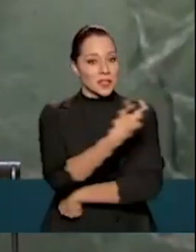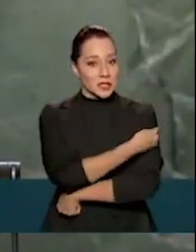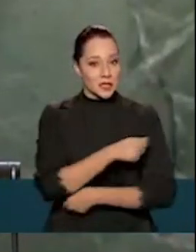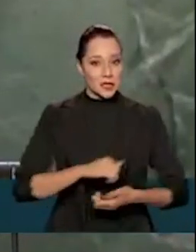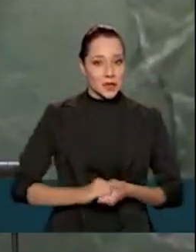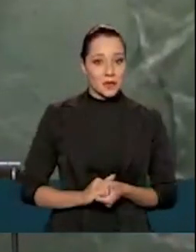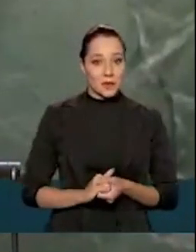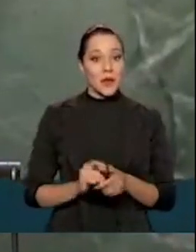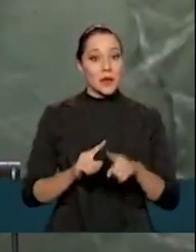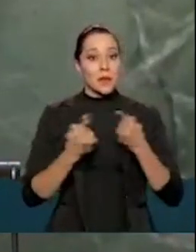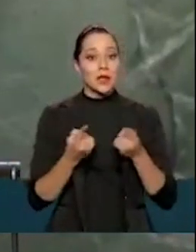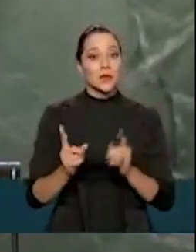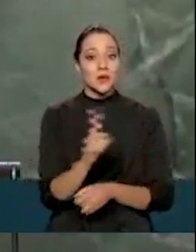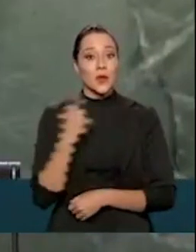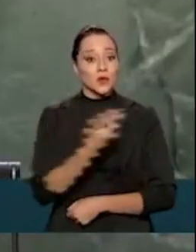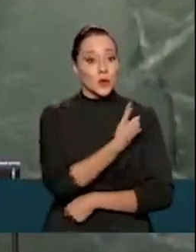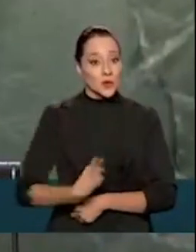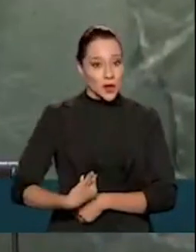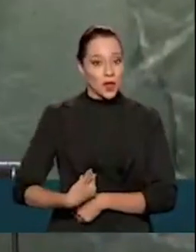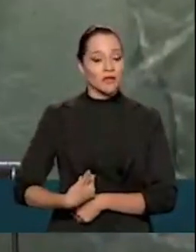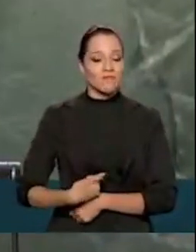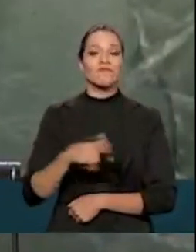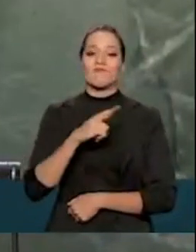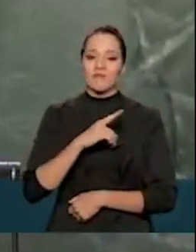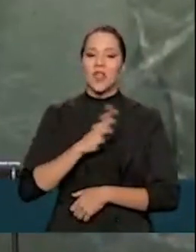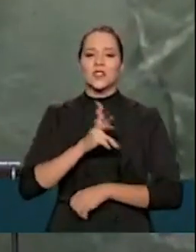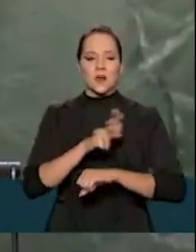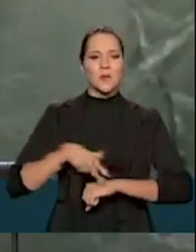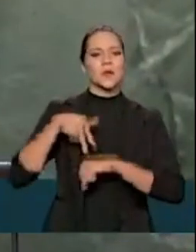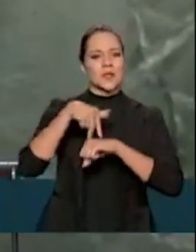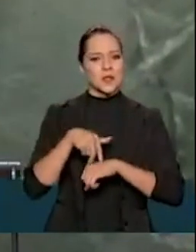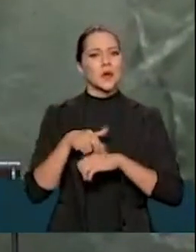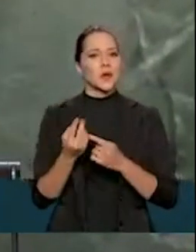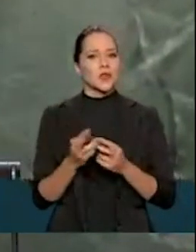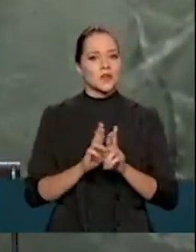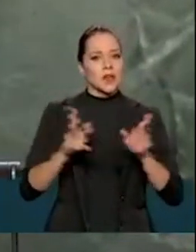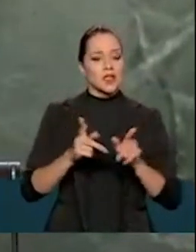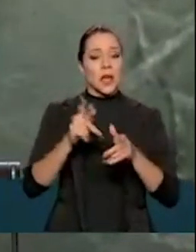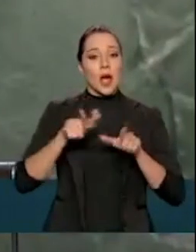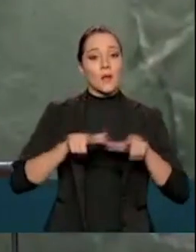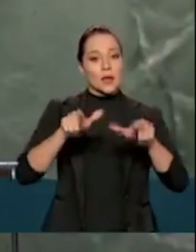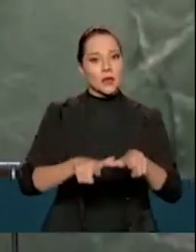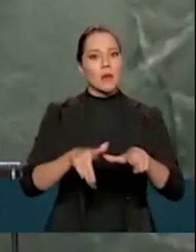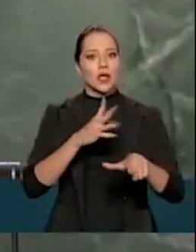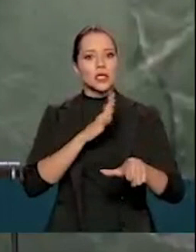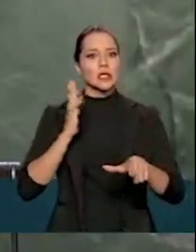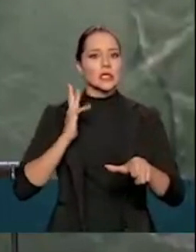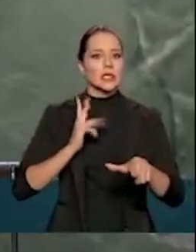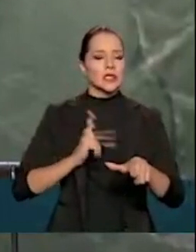contudo o nosso governo tem se posicionado contrário ao passaporte sanitário o a qualquer